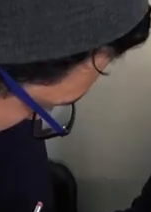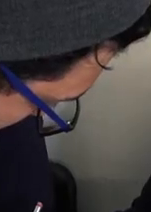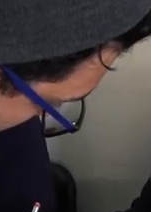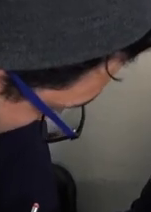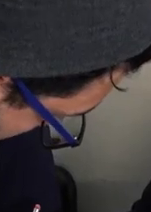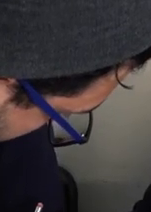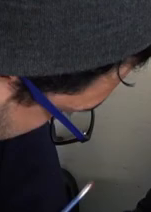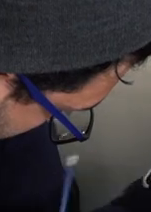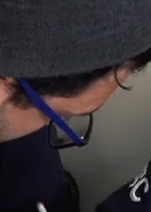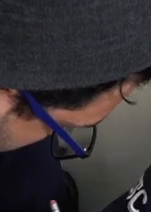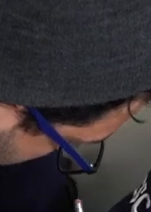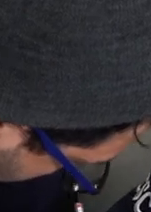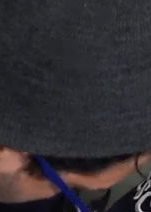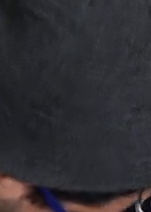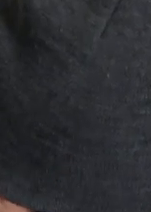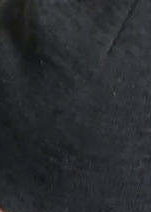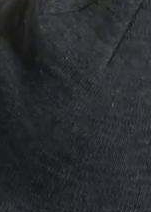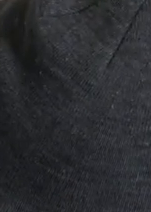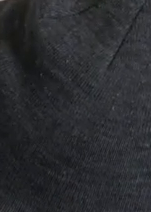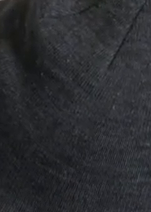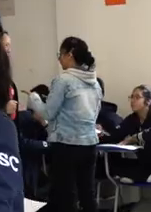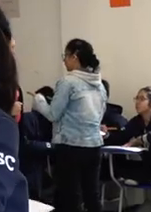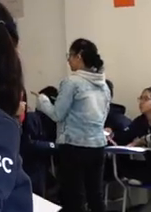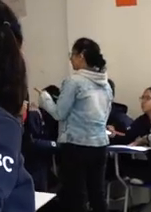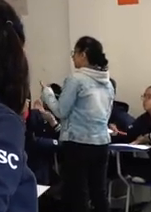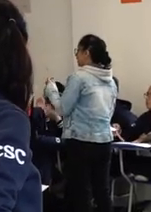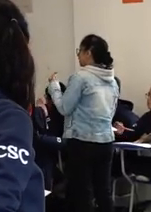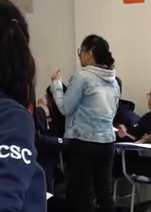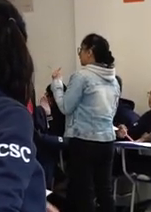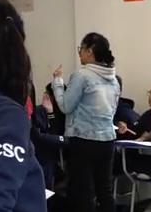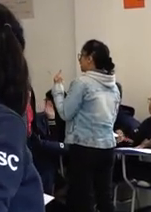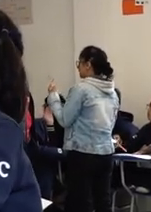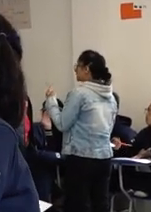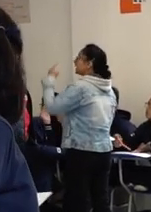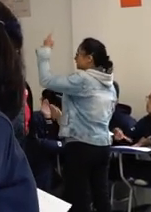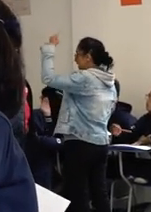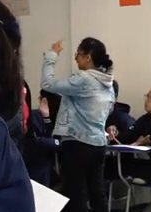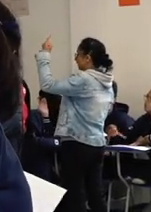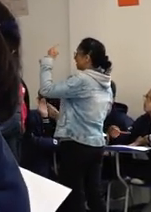en la Universidad Pedagógica Nacional yo creo en la importancia de ser un educador